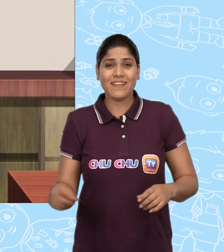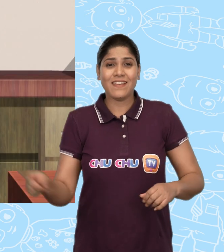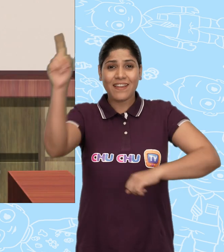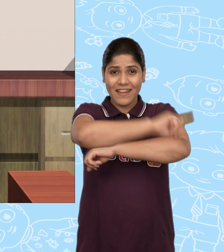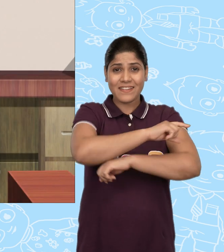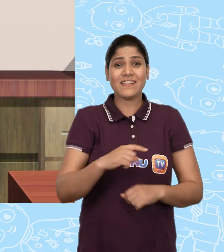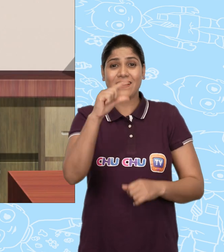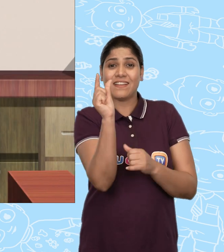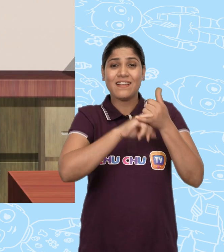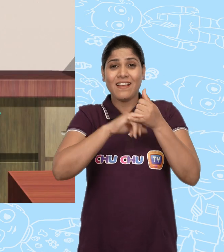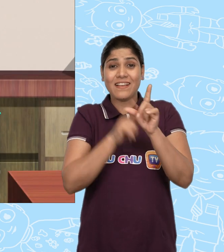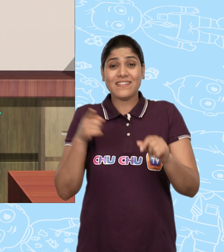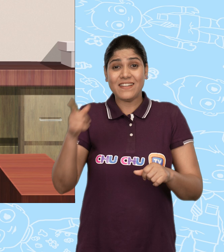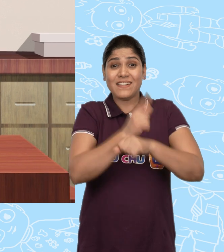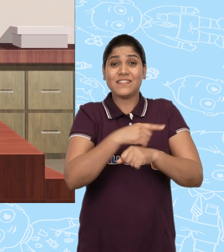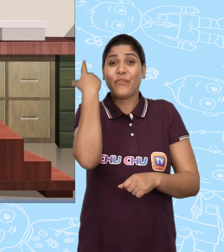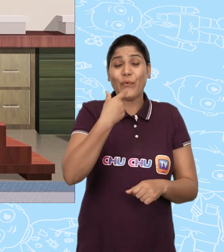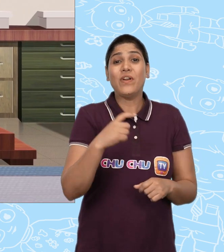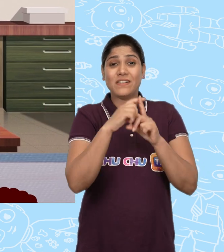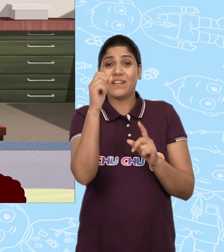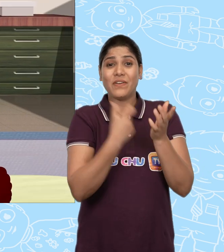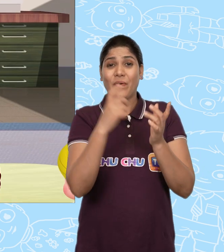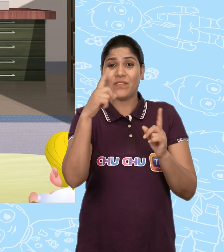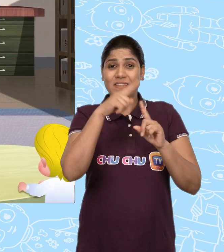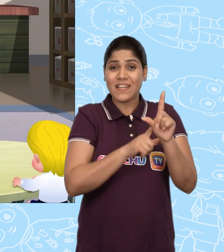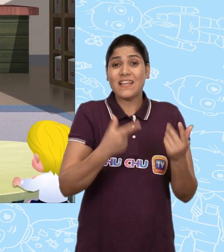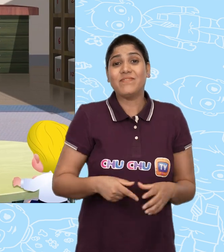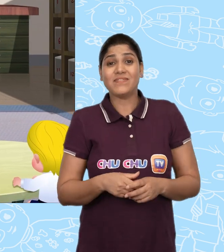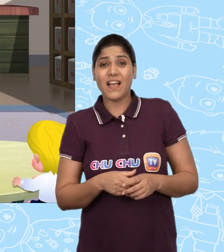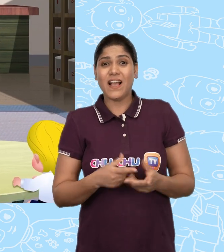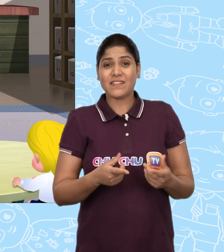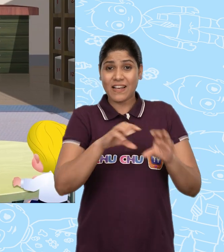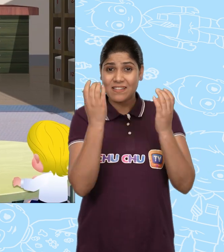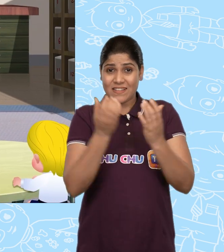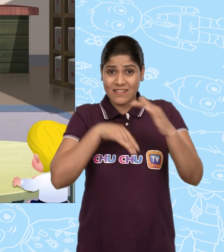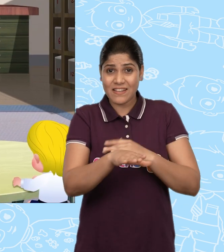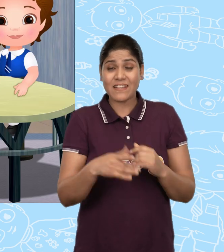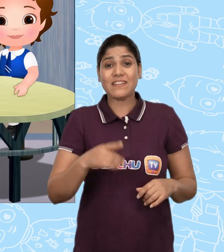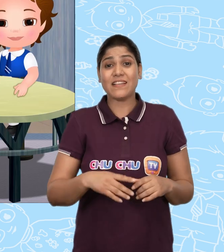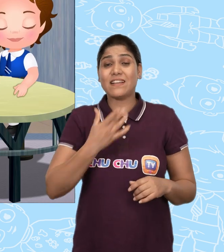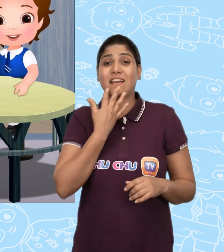एक दिन मिस डोरोथी कस्सली की टीचर क्लाश में एक रंगो का पहिया लेकर आयी।